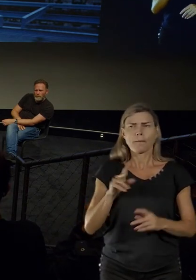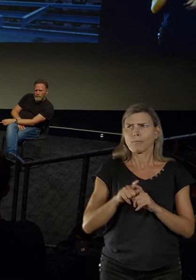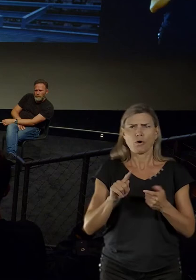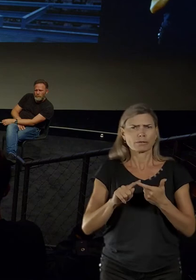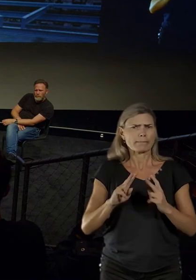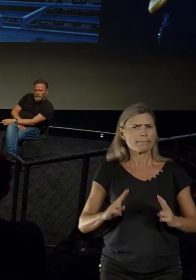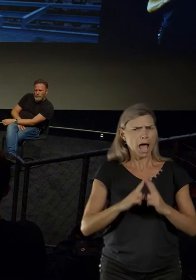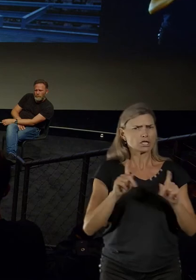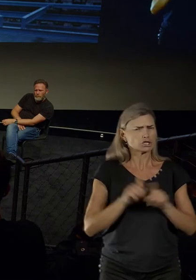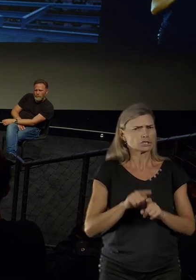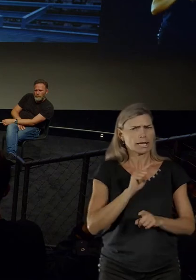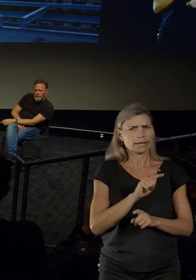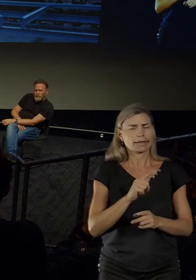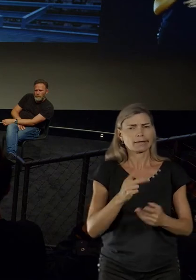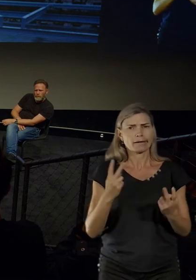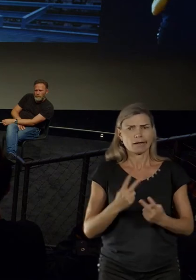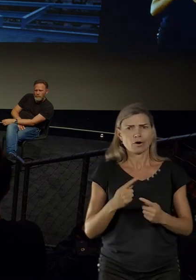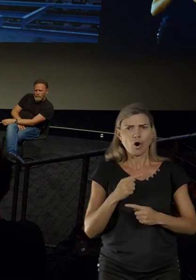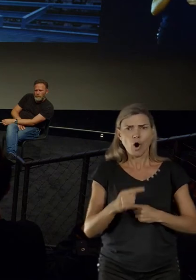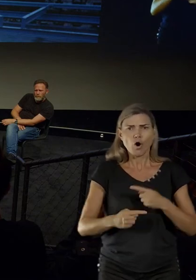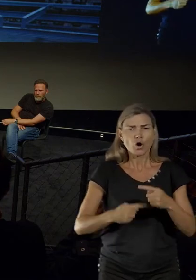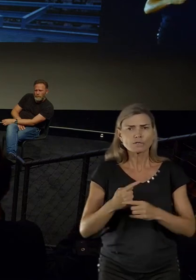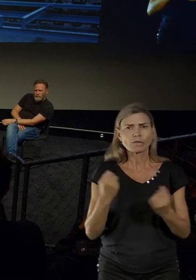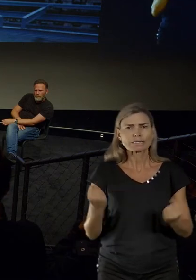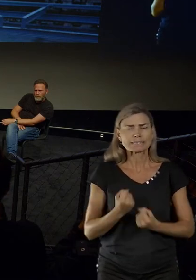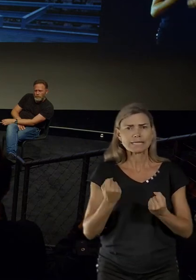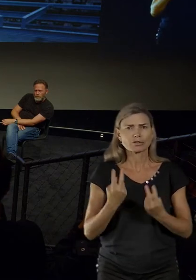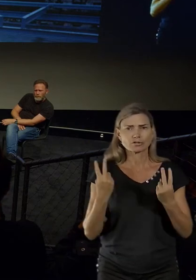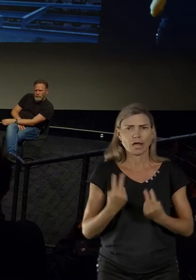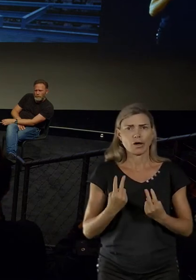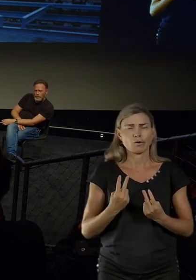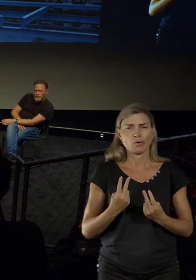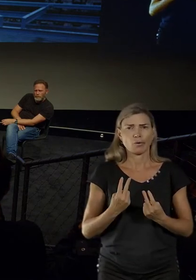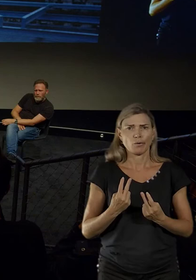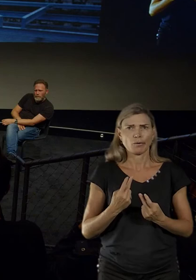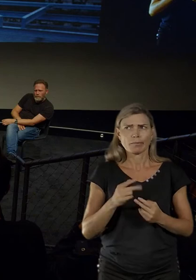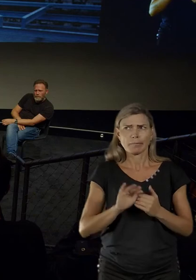Že občas se ten rozvoj ubírá tím, že se vybuduje úplně mimo to město. Tady víte, že jste regulovaní tedy zemědělskou půdou...